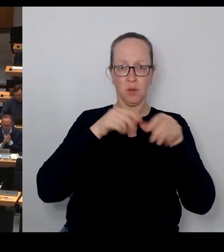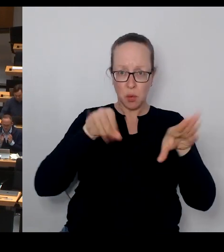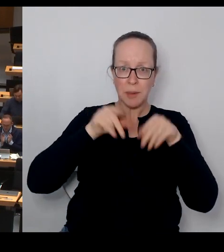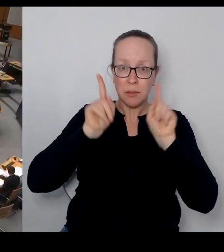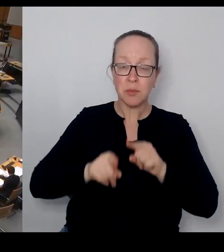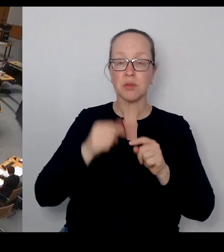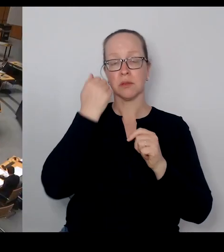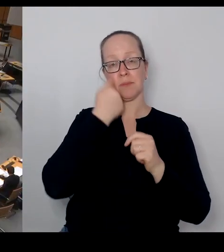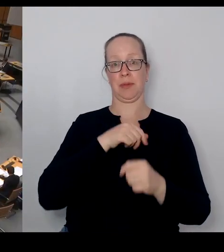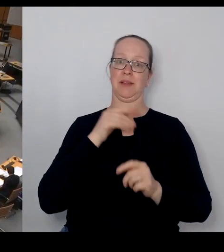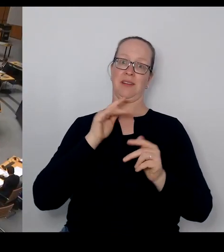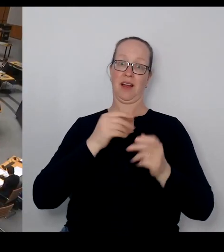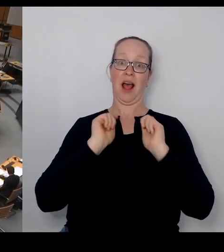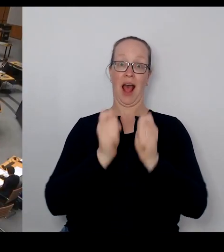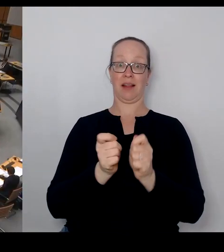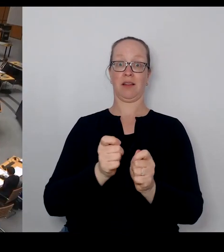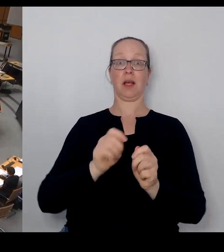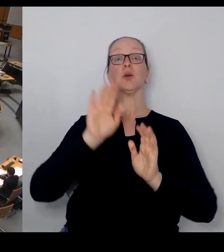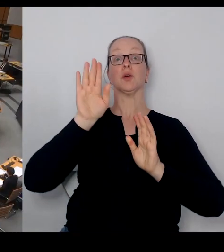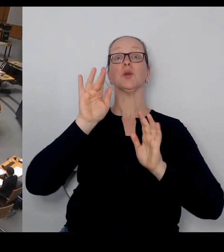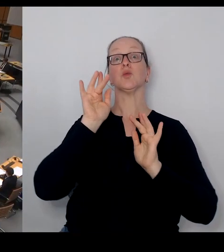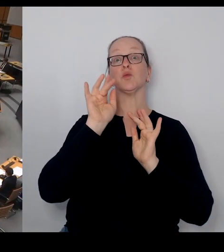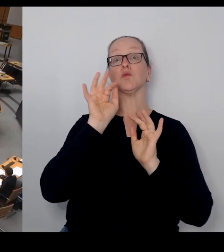Für die CDU Fraktion hat Herr Kollege Bozian das Wort